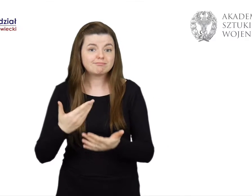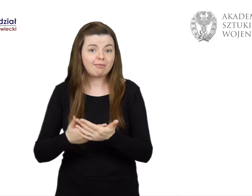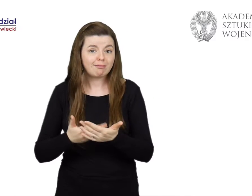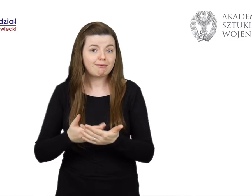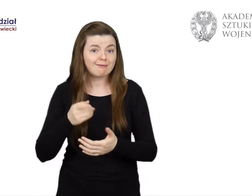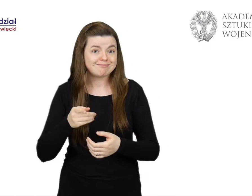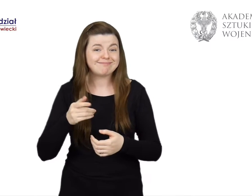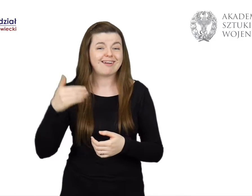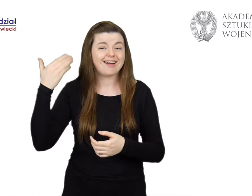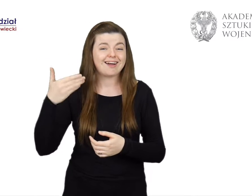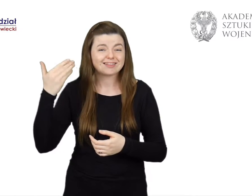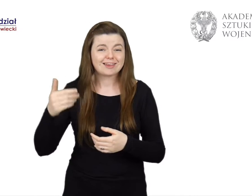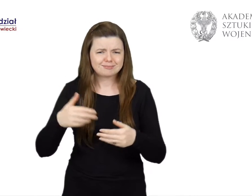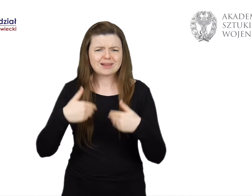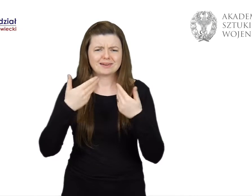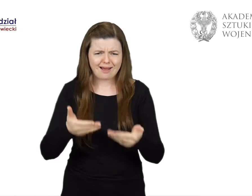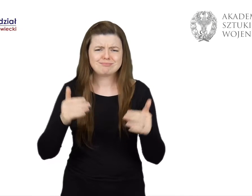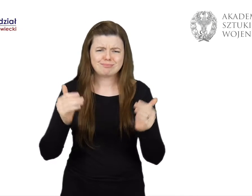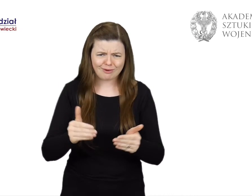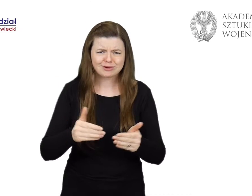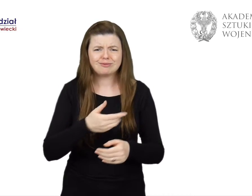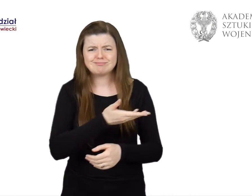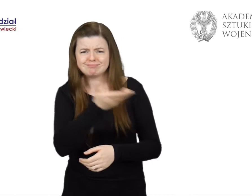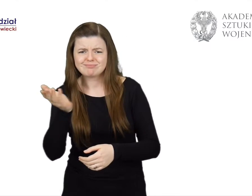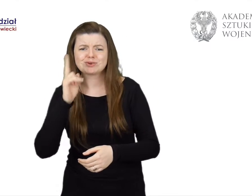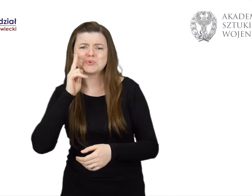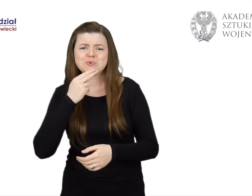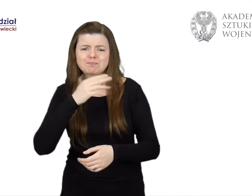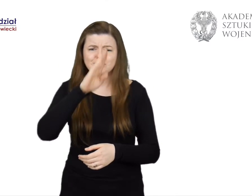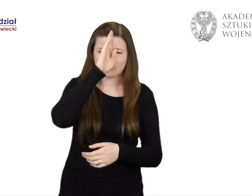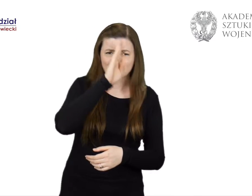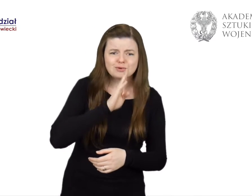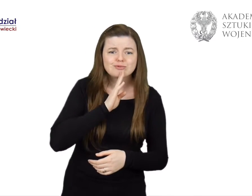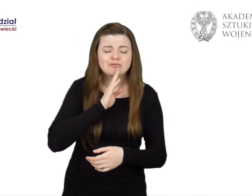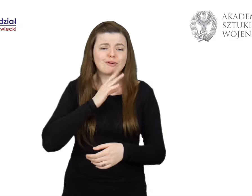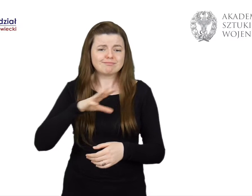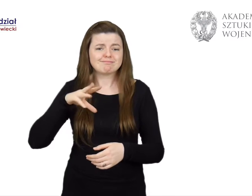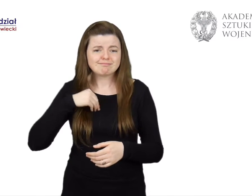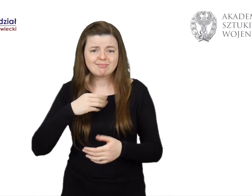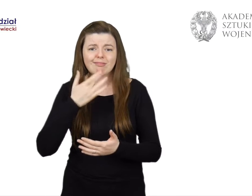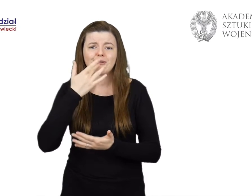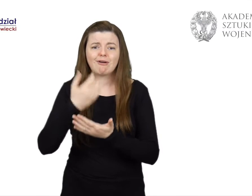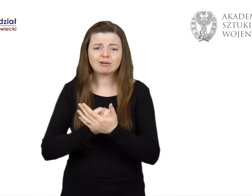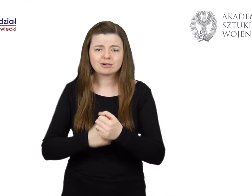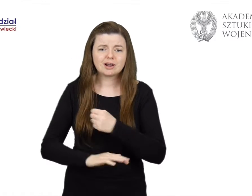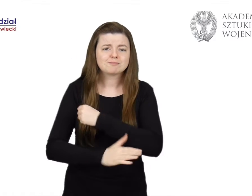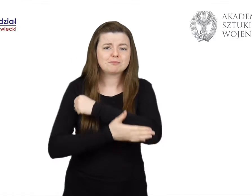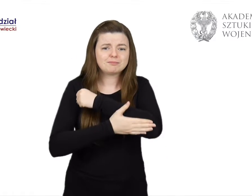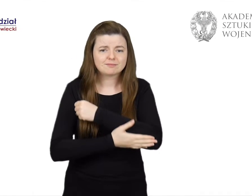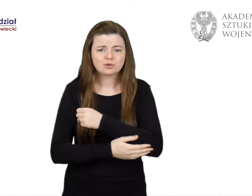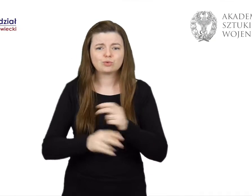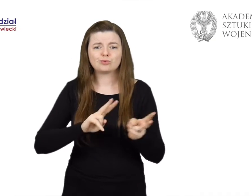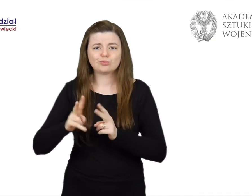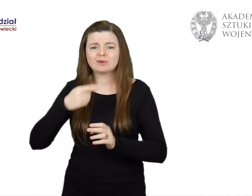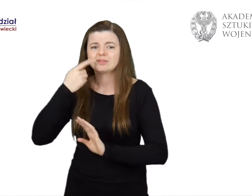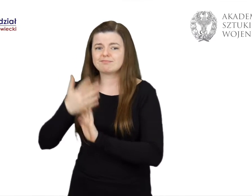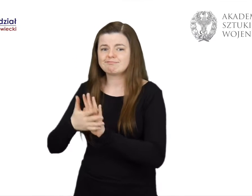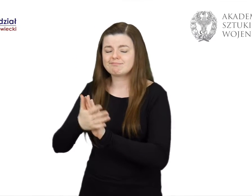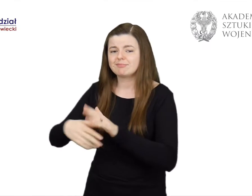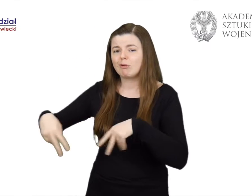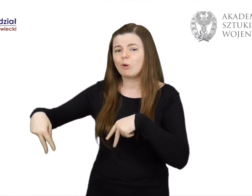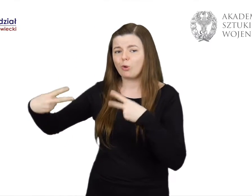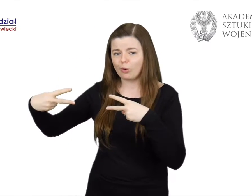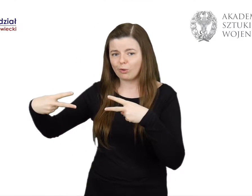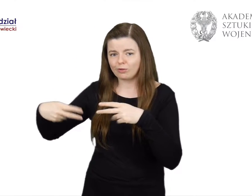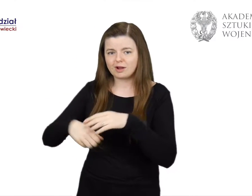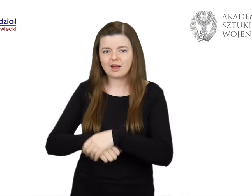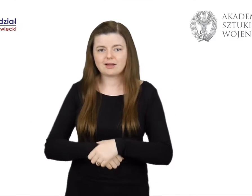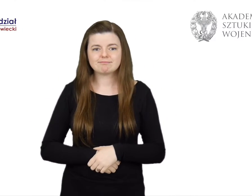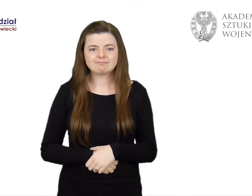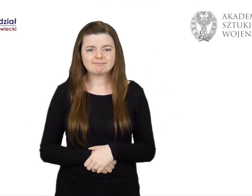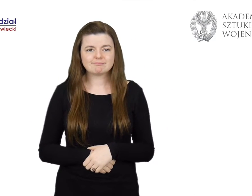umożliwia osobom głuchym lub słabosłyszącym korzystanie z pomocy tłumacza języka migowego online.